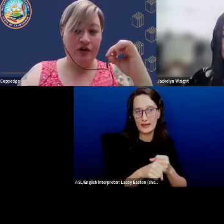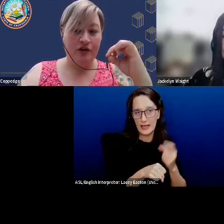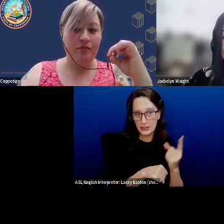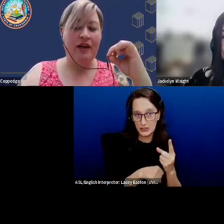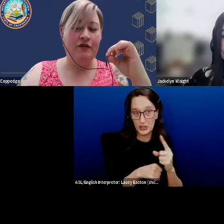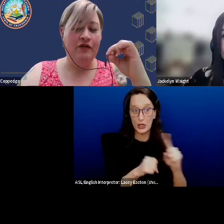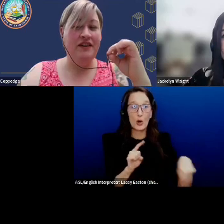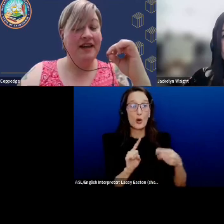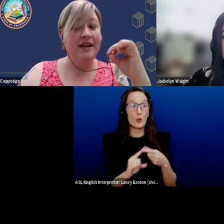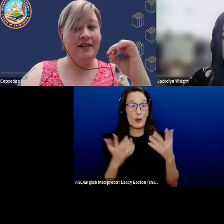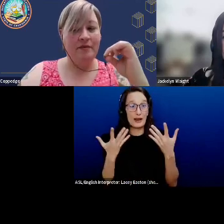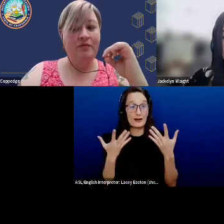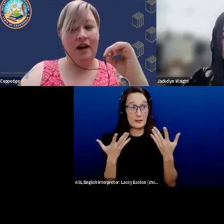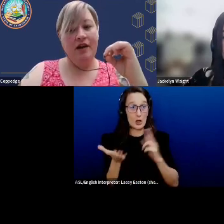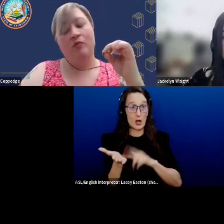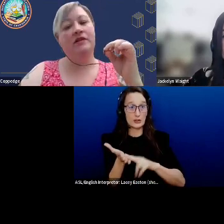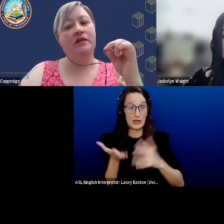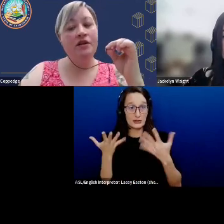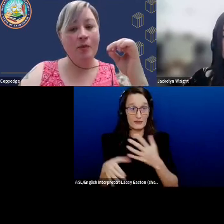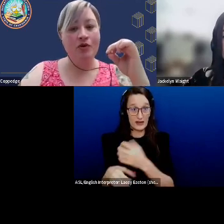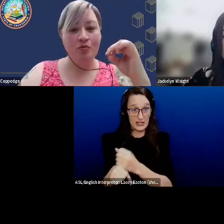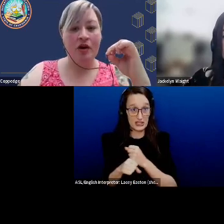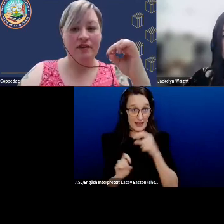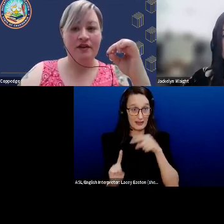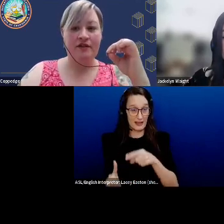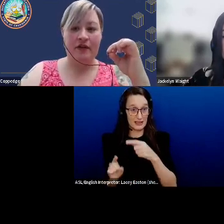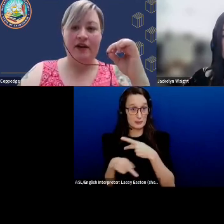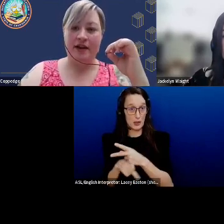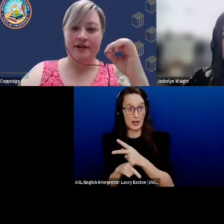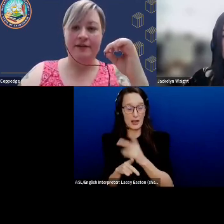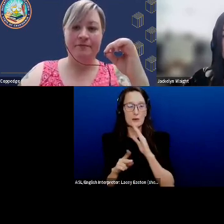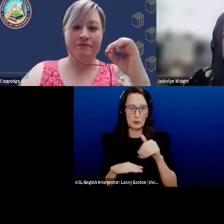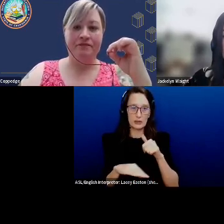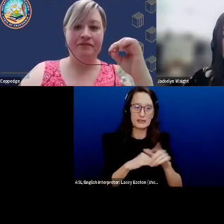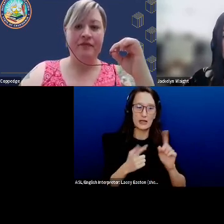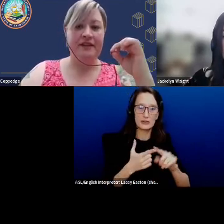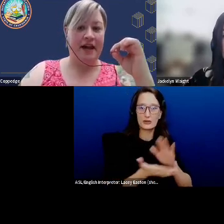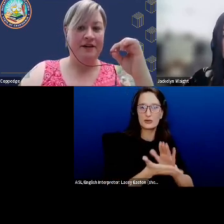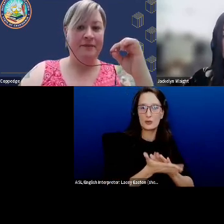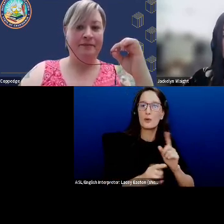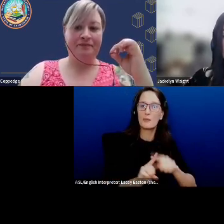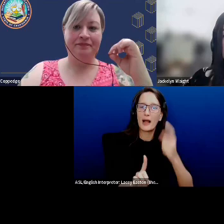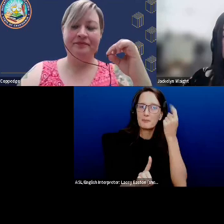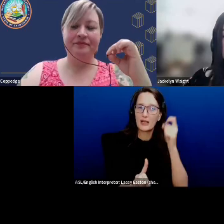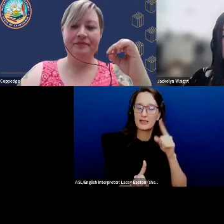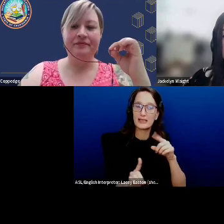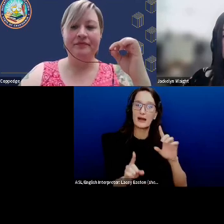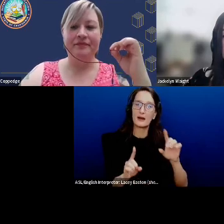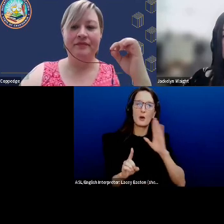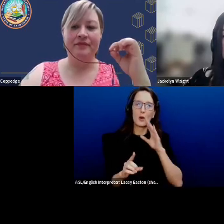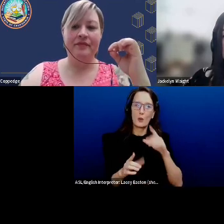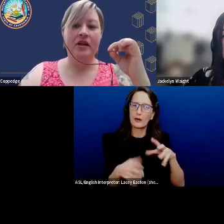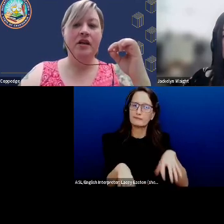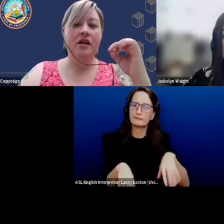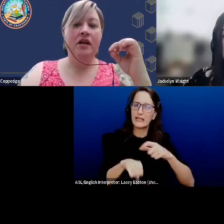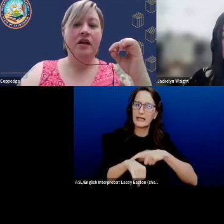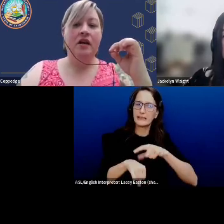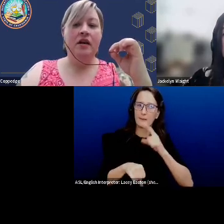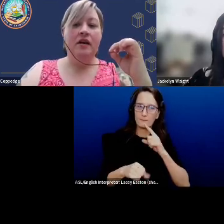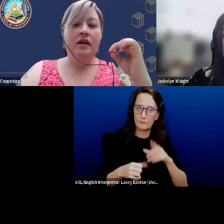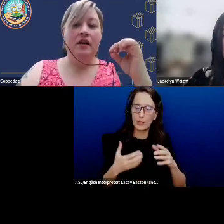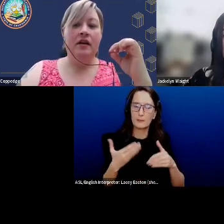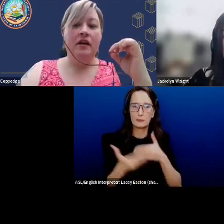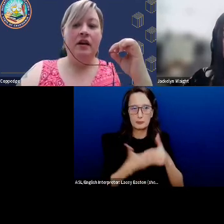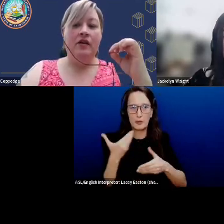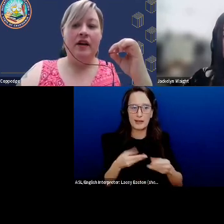. Se prevé que esto tome algún tiempo una vez finalizado el proceso de adopción. Presentación.